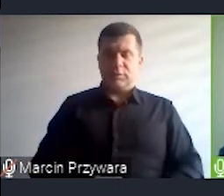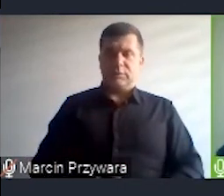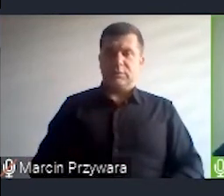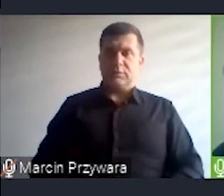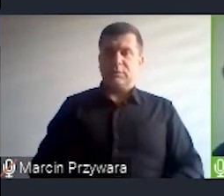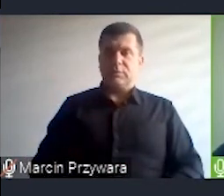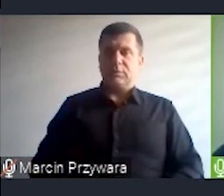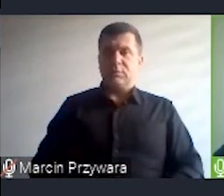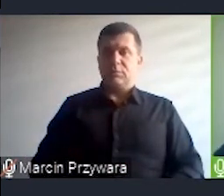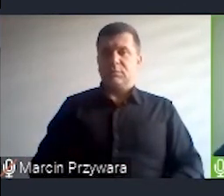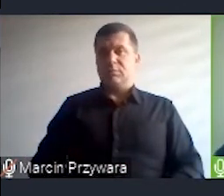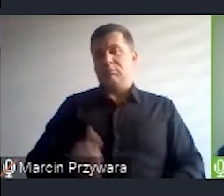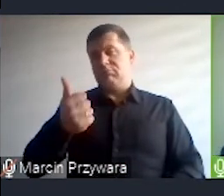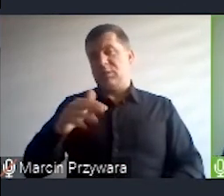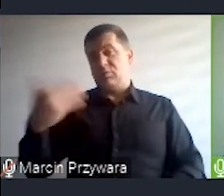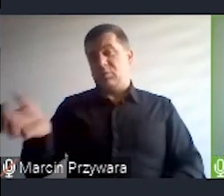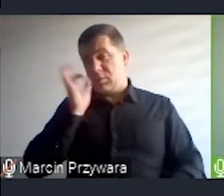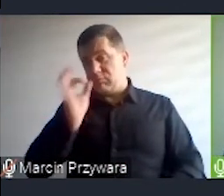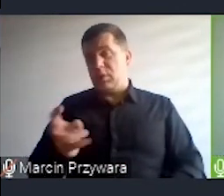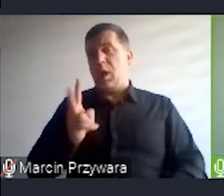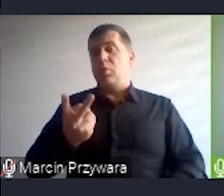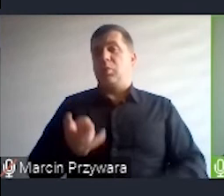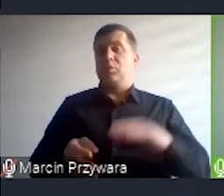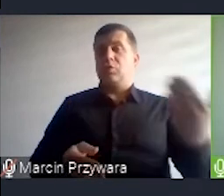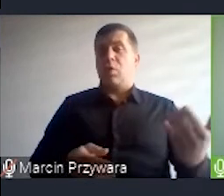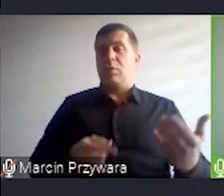Z jednej strony dobrze, z drugiej strony powoduje to trochę komplikacji.